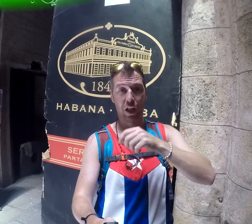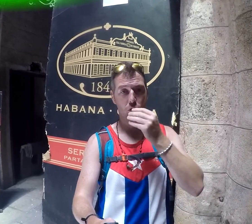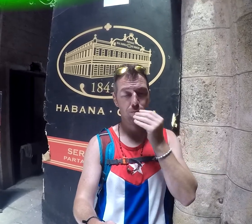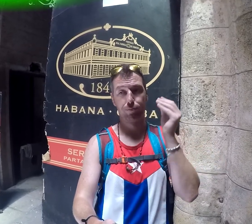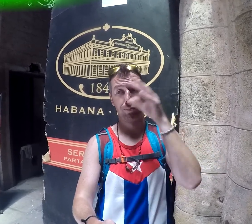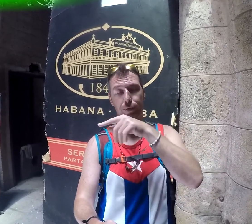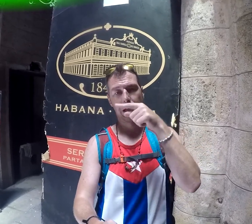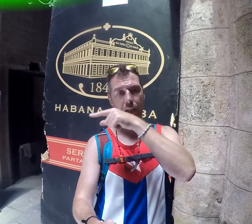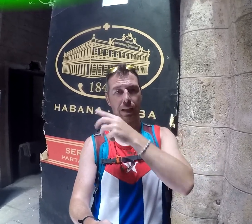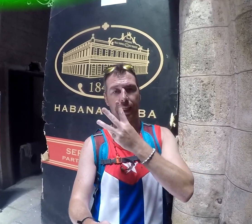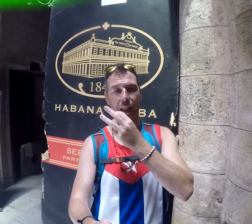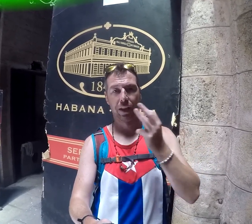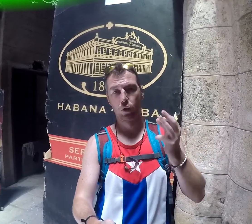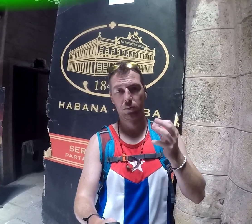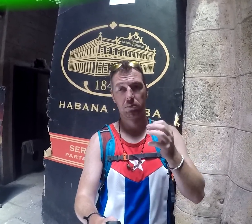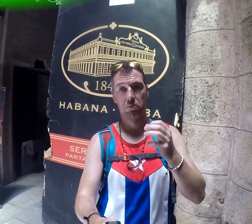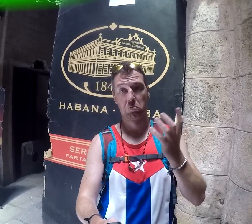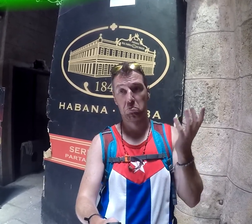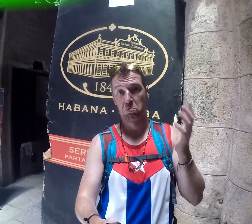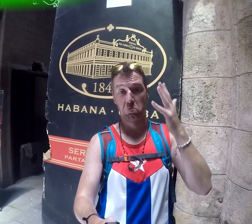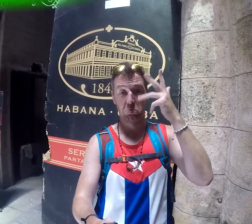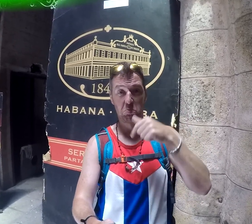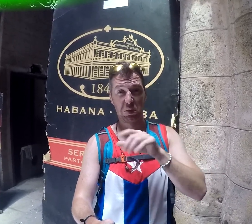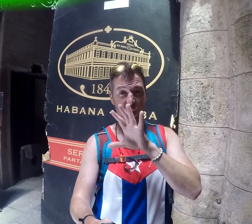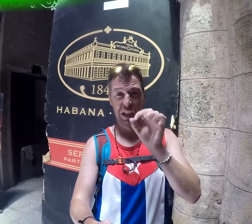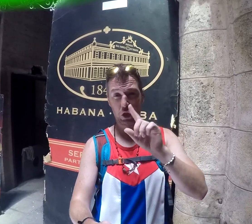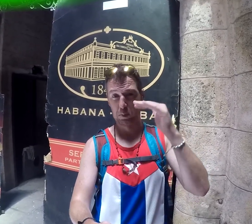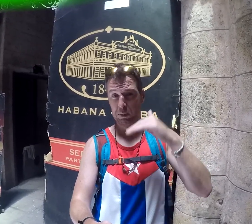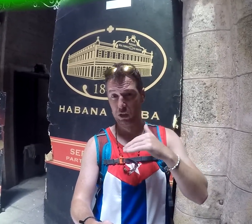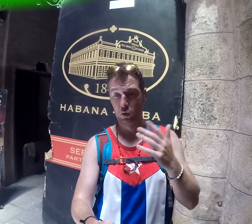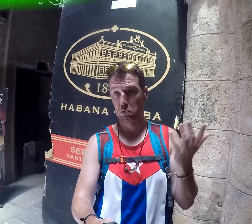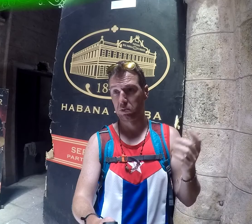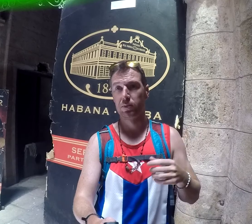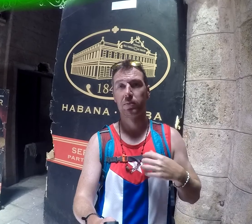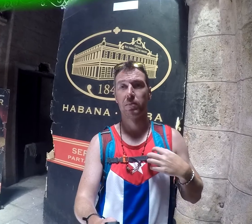Y al cerrar aquí se trasladan los 200 al otro sitio